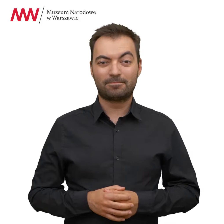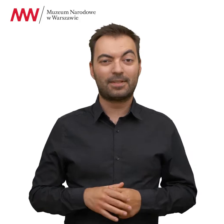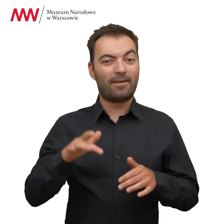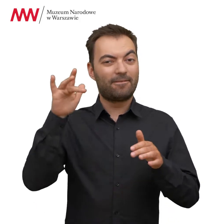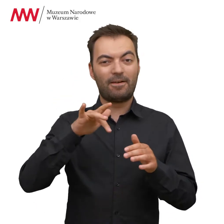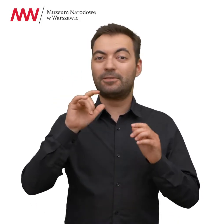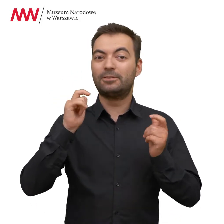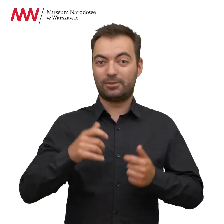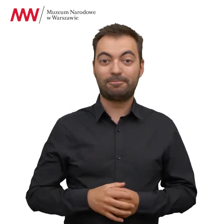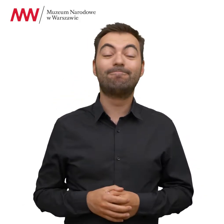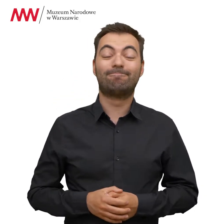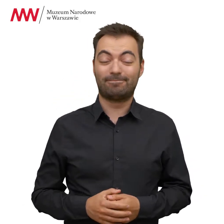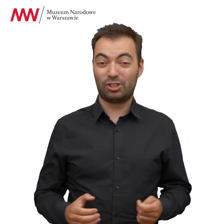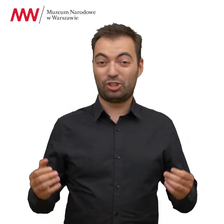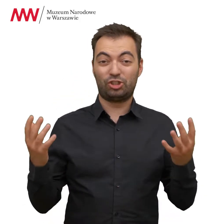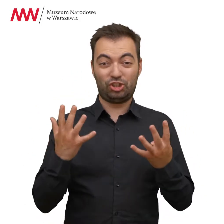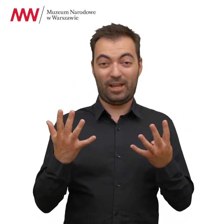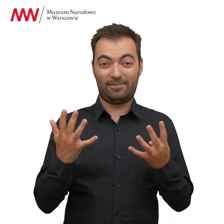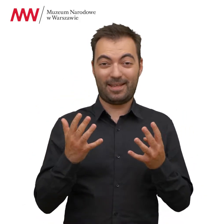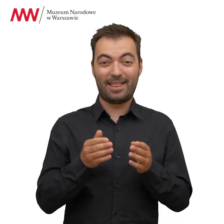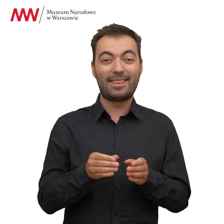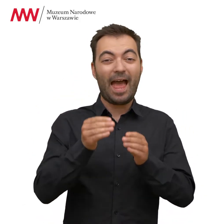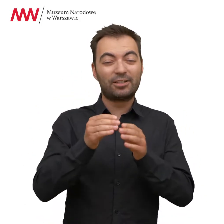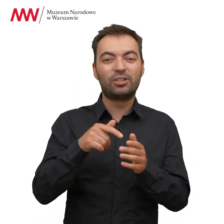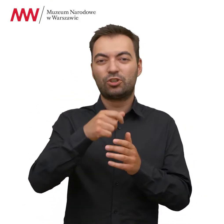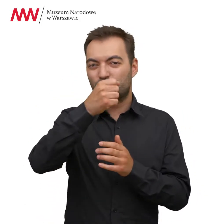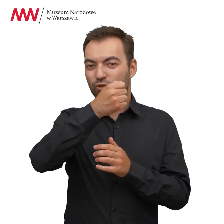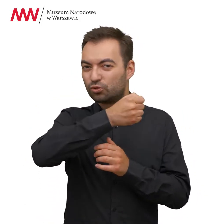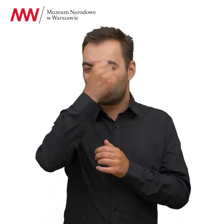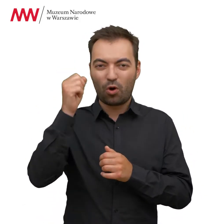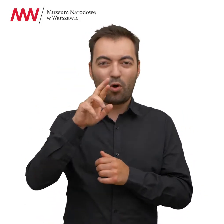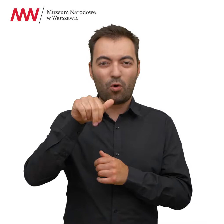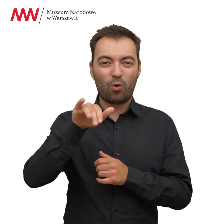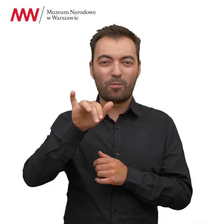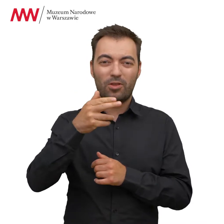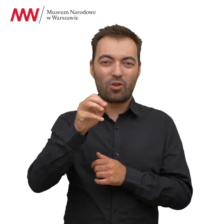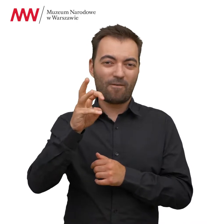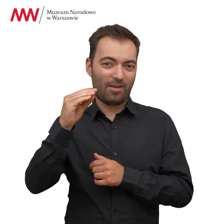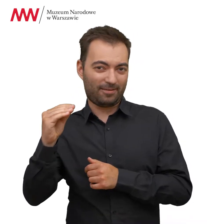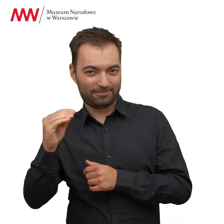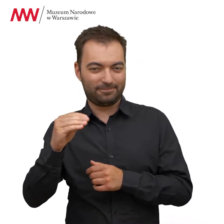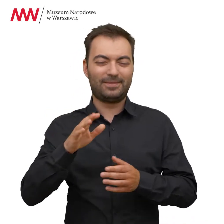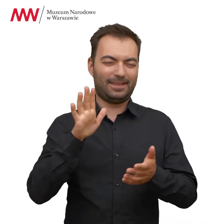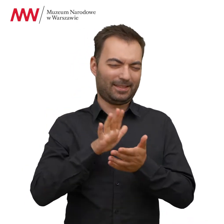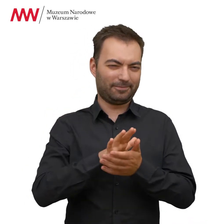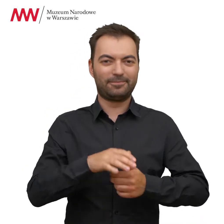Moje wnętrze wypełnia aż dziewięć naczyń wykonanych z rubinowego szkła.